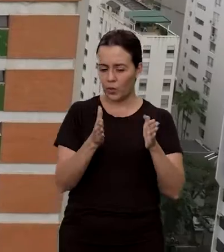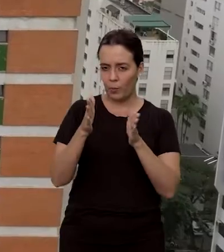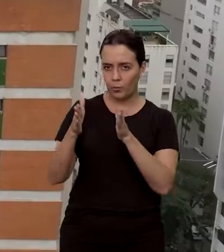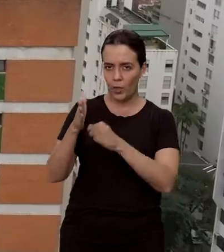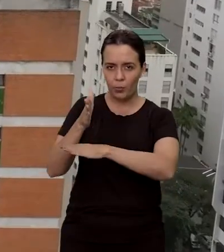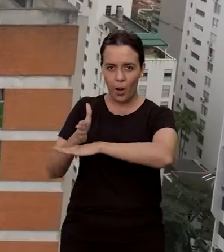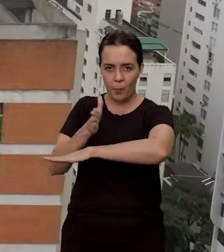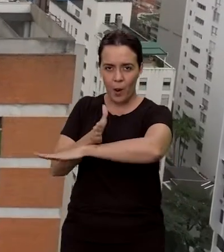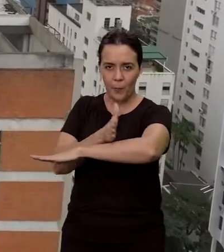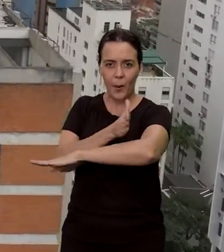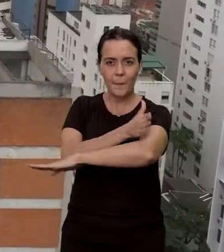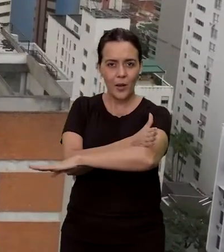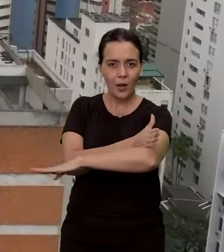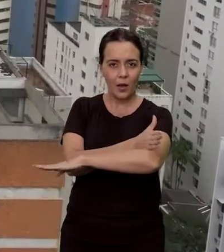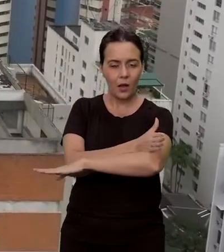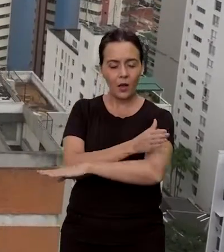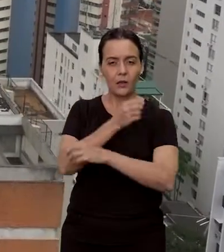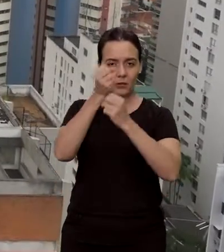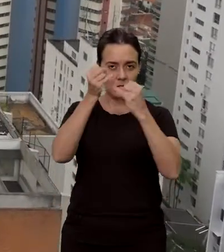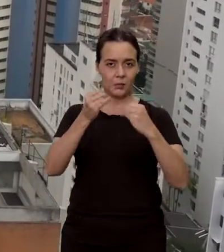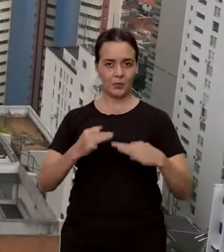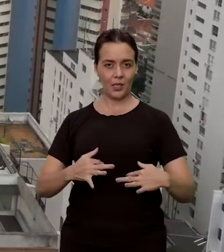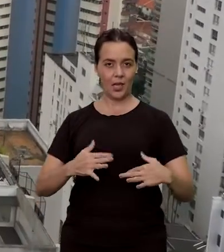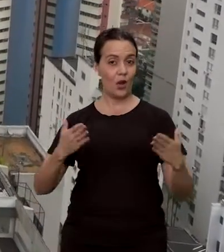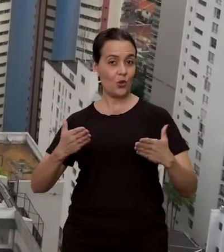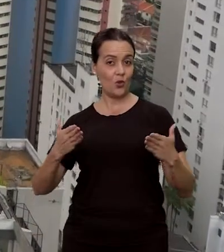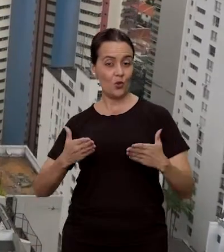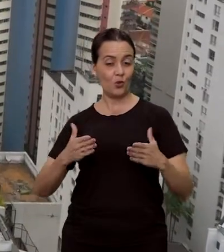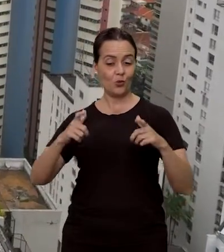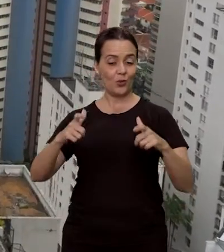E para isso, hoje nós iremos no Espaço T.A.Z.